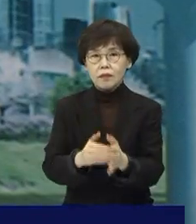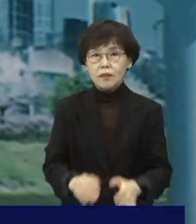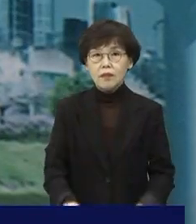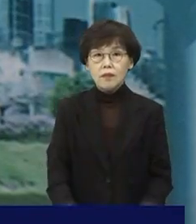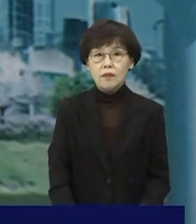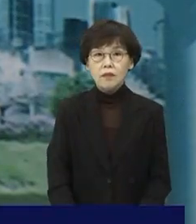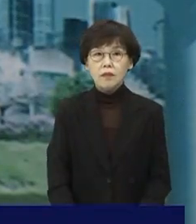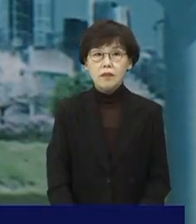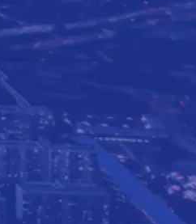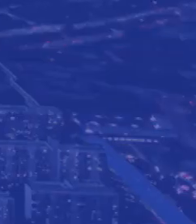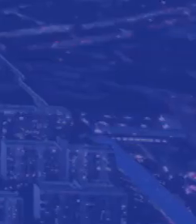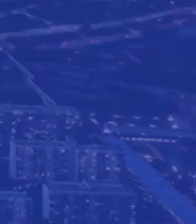(앵커) 광주에서 전해 드립니다.